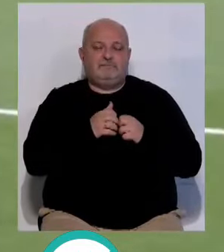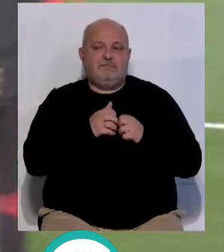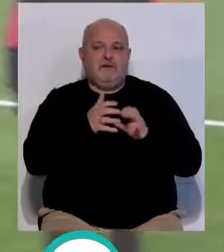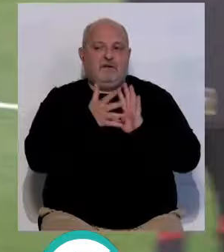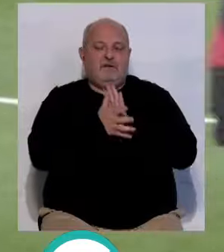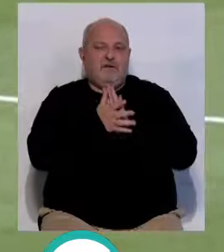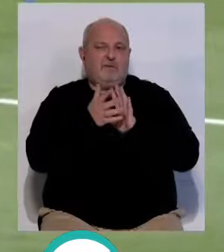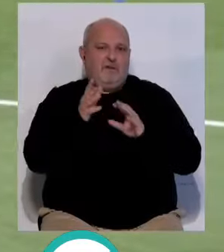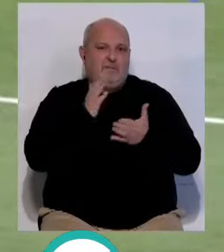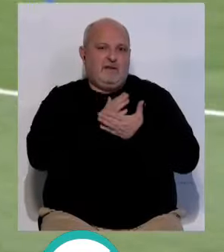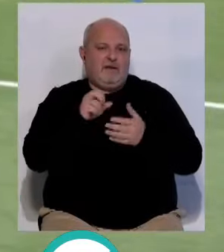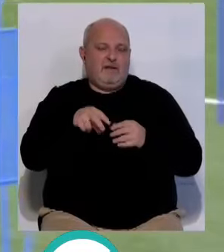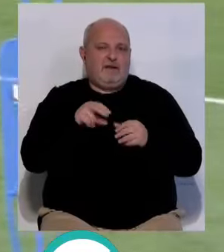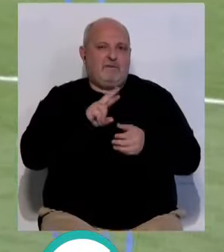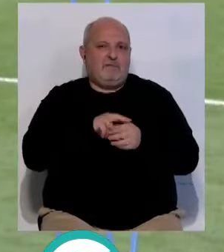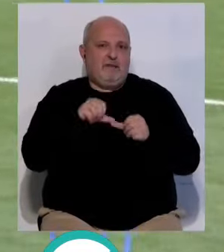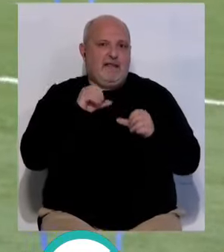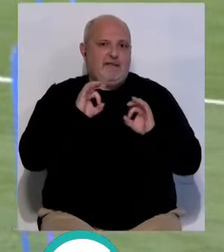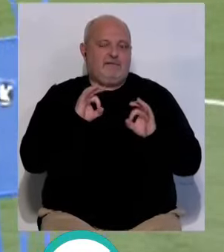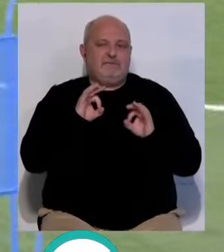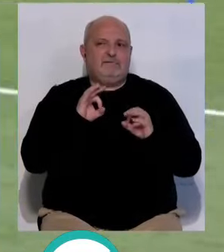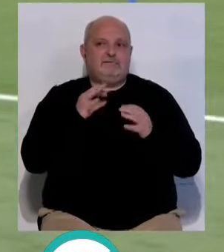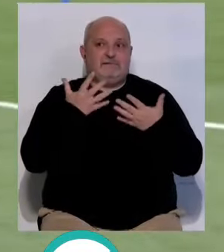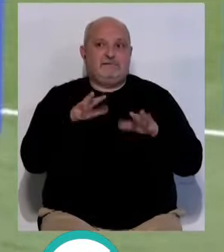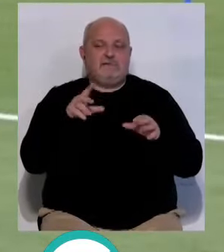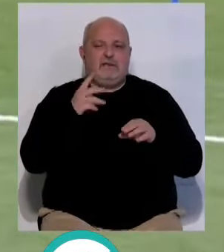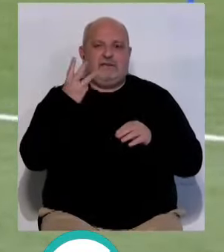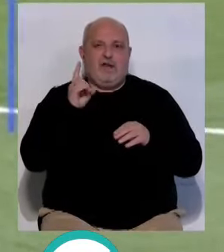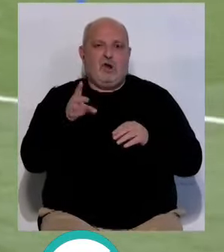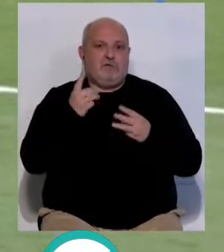tenéis razón evidentemente el rendimiento es el que es pero aú así lleva tres goles o sea lleva